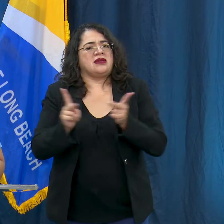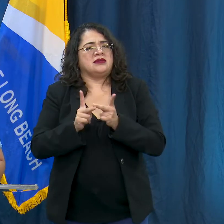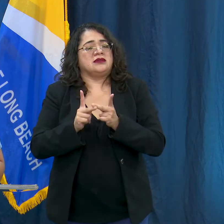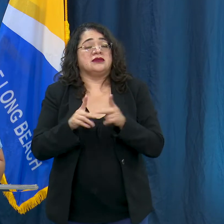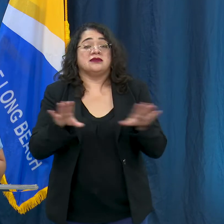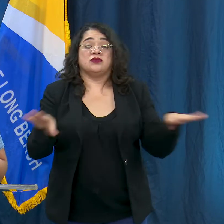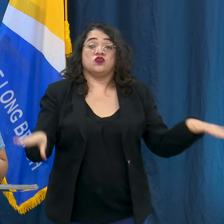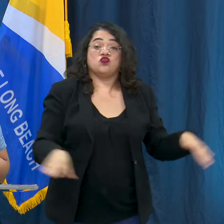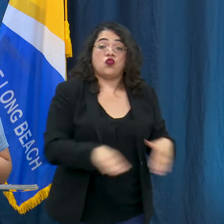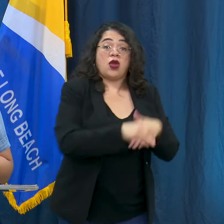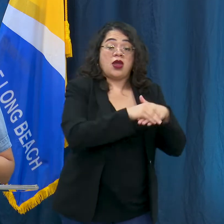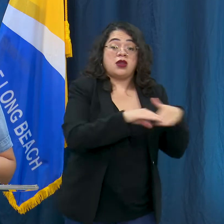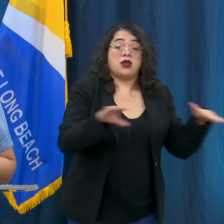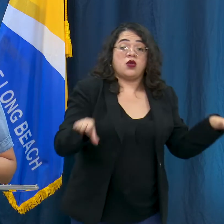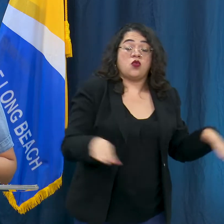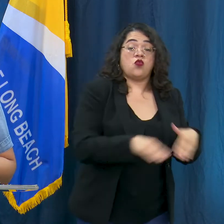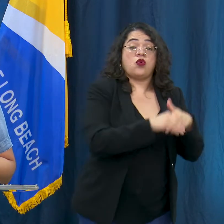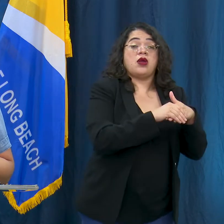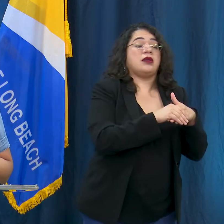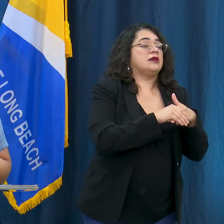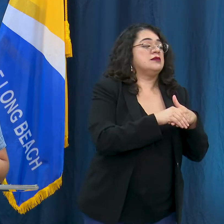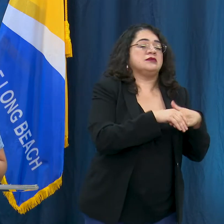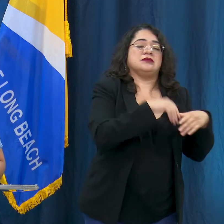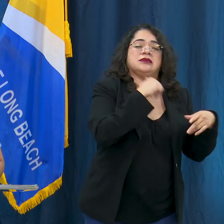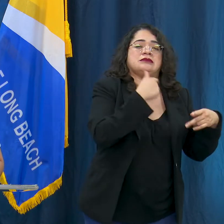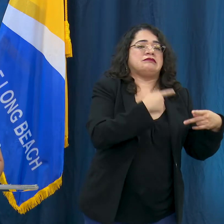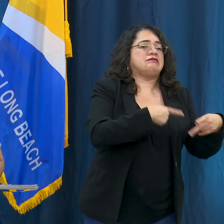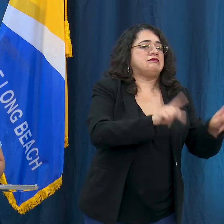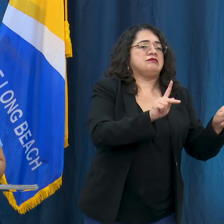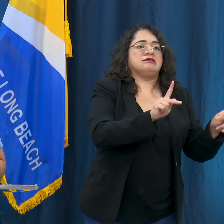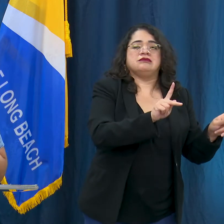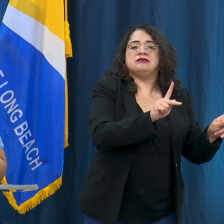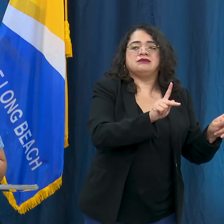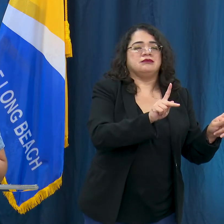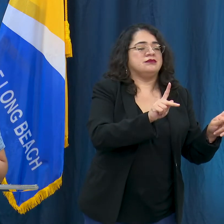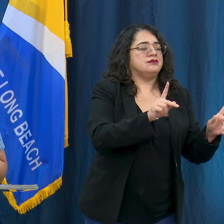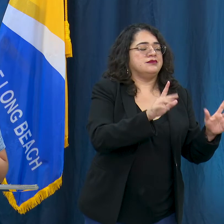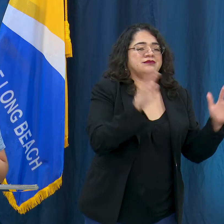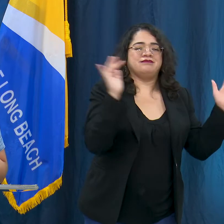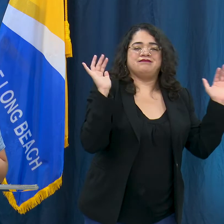s grandes y muchas personas todavía no stone tobias say consider an event jose